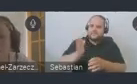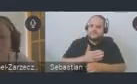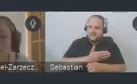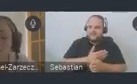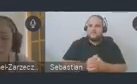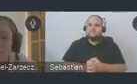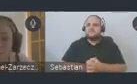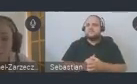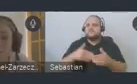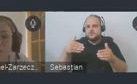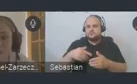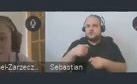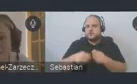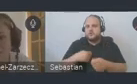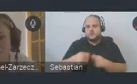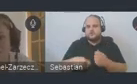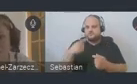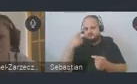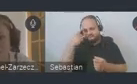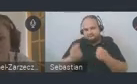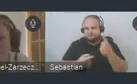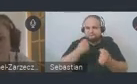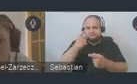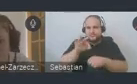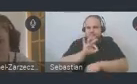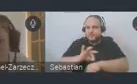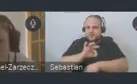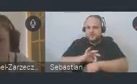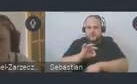można z nimi robić fantastyczne projekty cyfrowe.